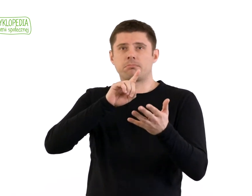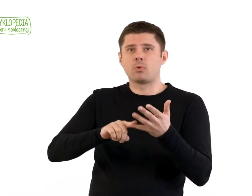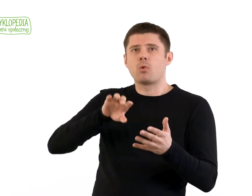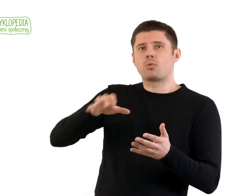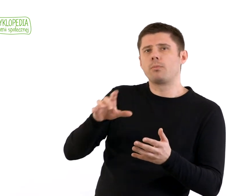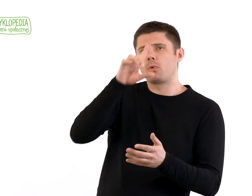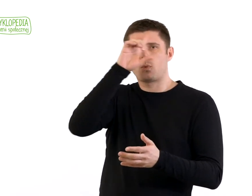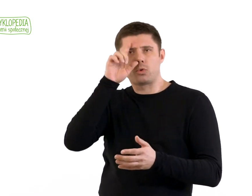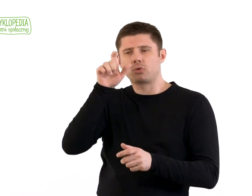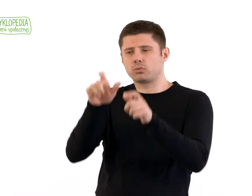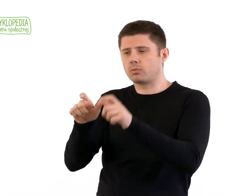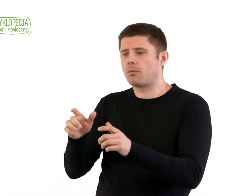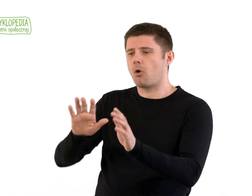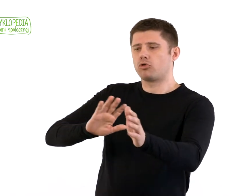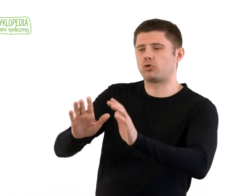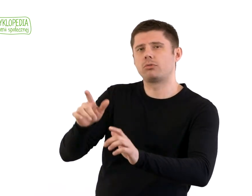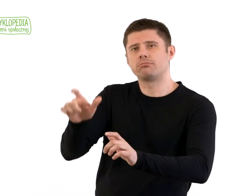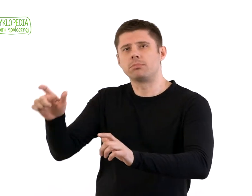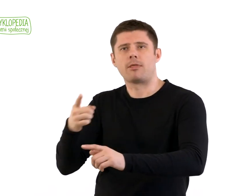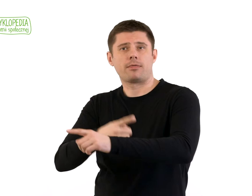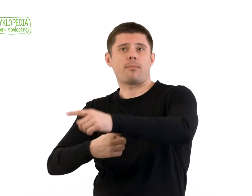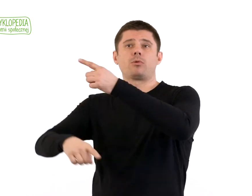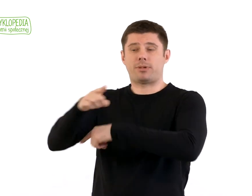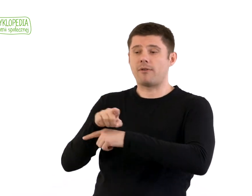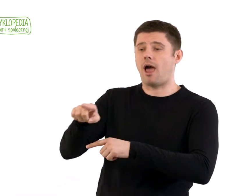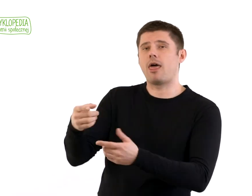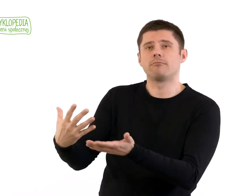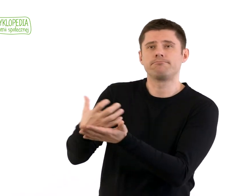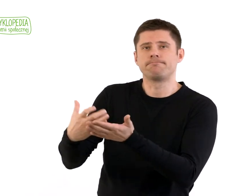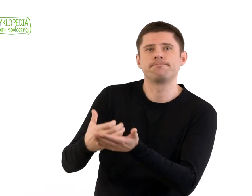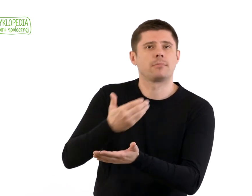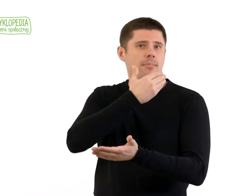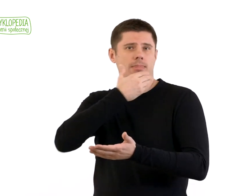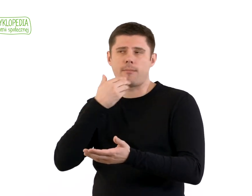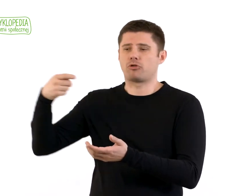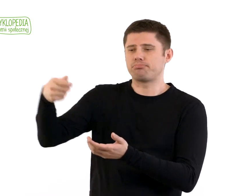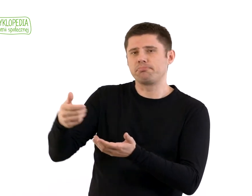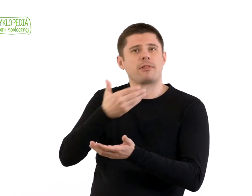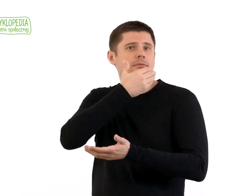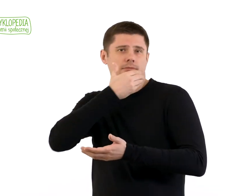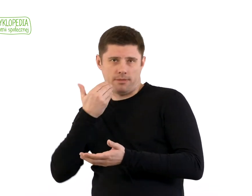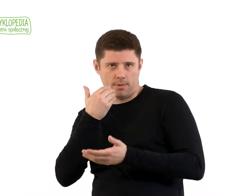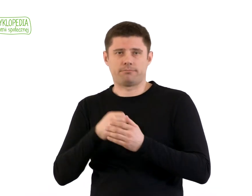opiekunowie osób z niepełnosprawnością niepobierajacy świadczeń;